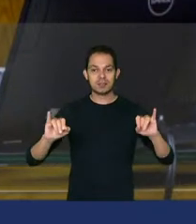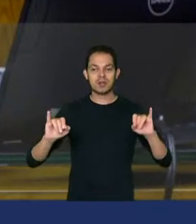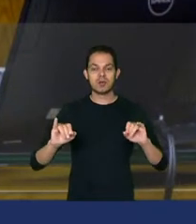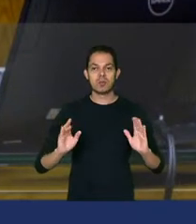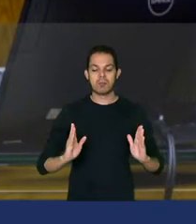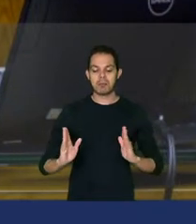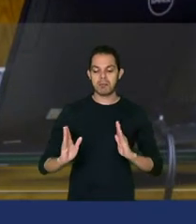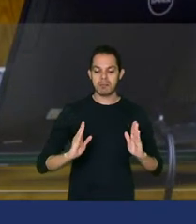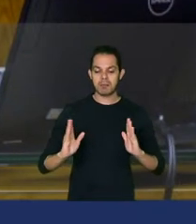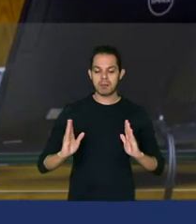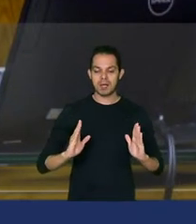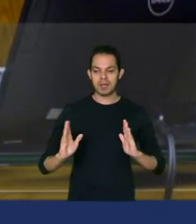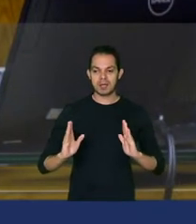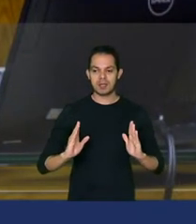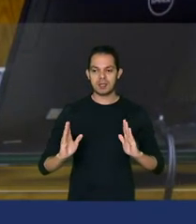DOS JOGOS NO BRASIL. A MESA DECLARA QUE EMBORA CONCEDIDO O